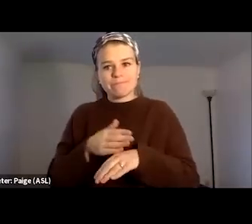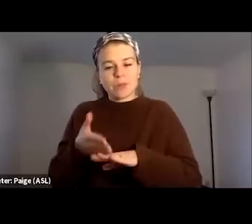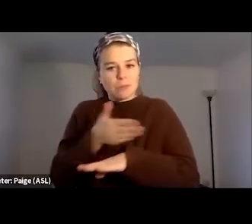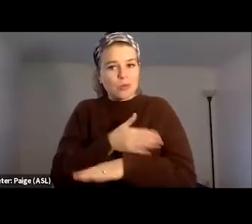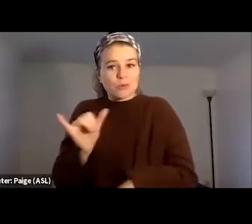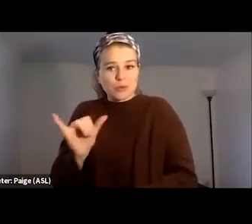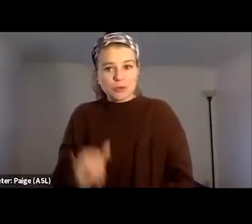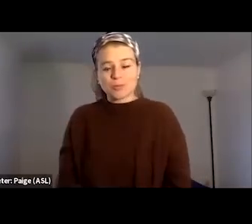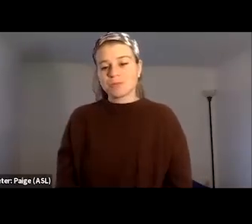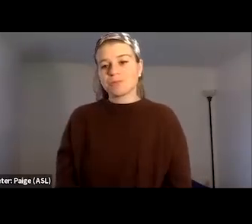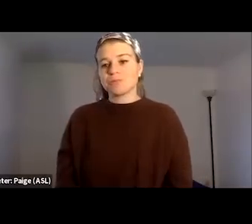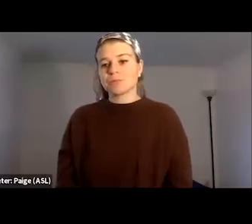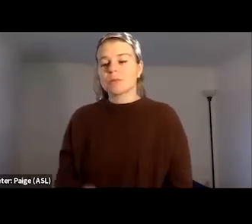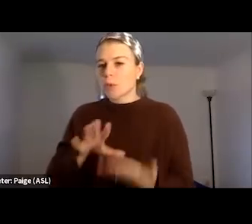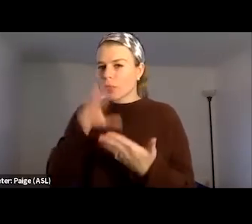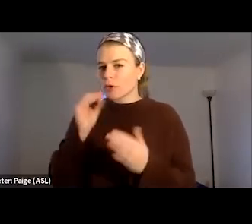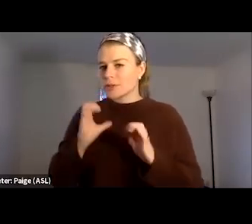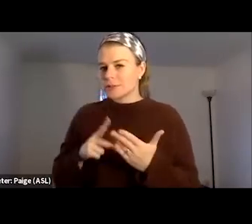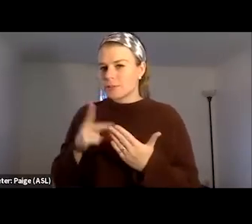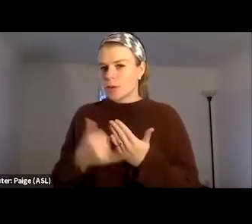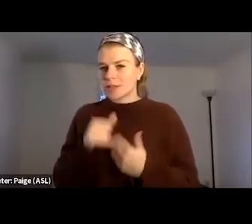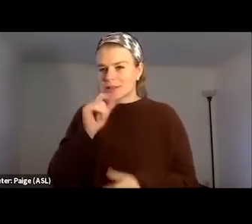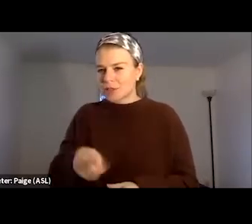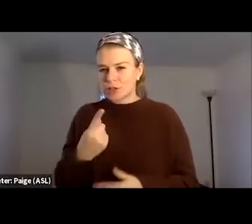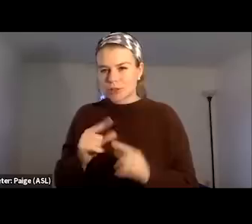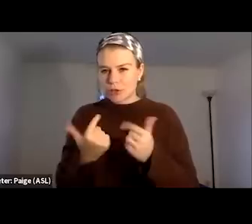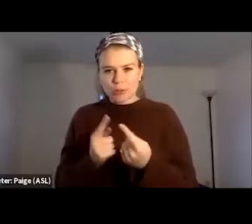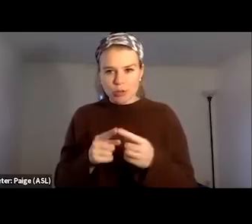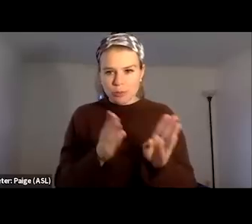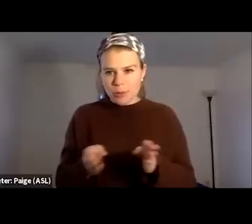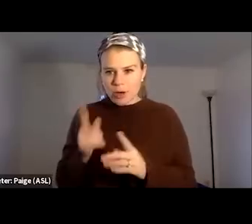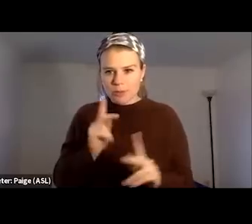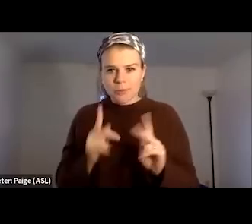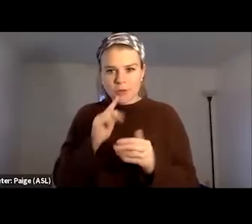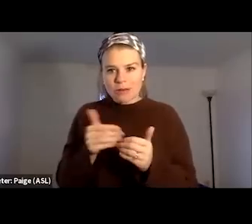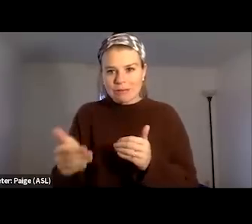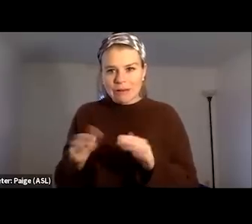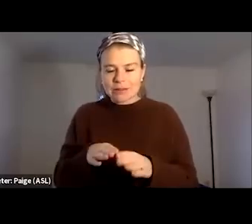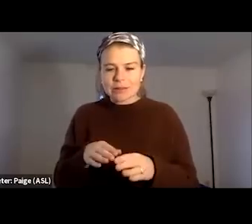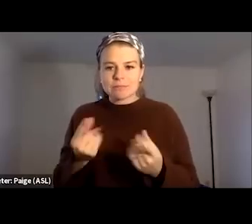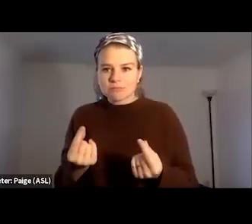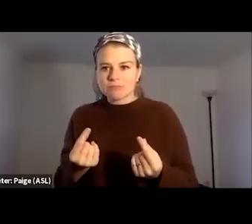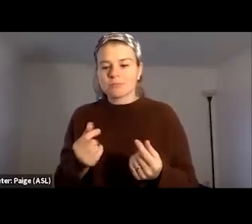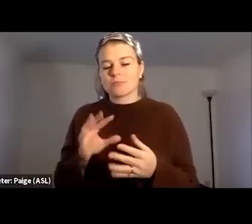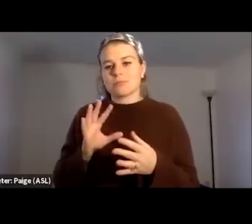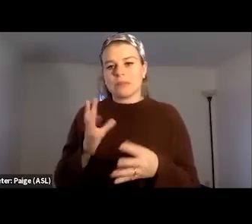Y aprendimos que el Proyecto Ciudadanos no es solo un grupo para preparar a las personas para el siguiente paso en lograr la ciudadanía,